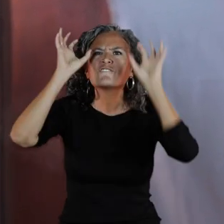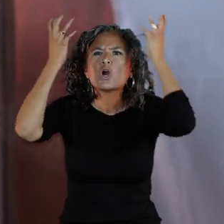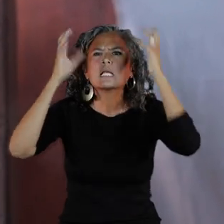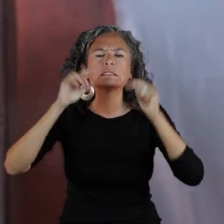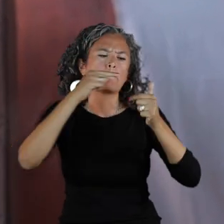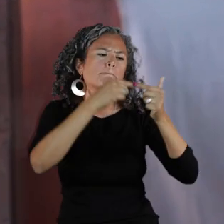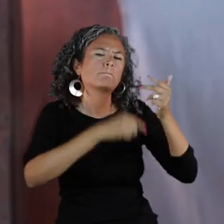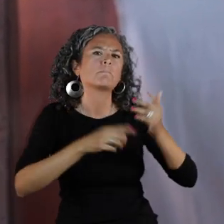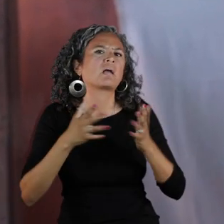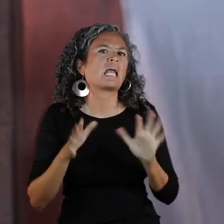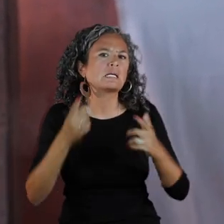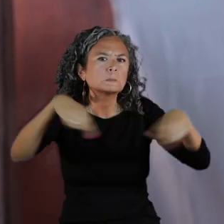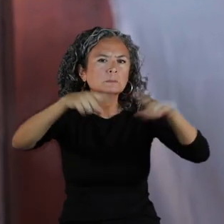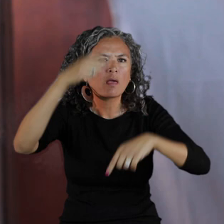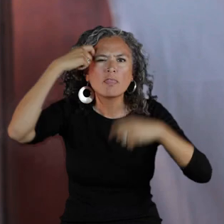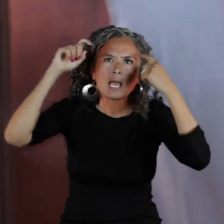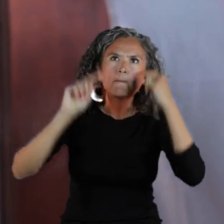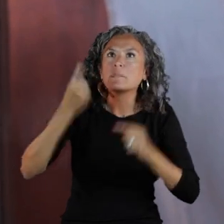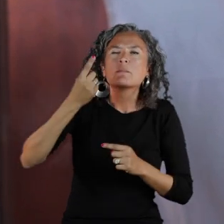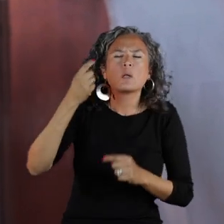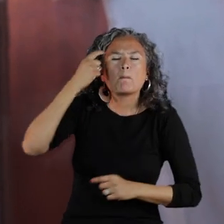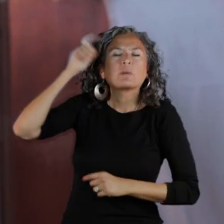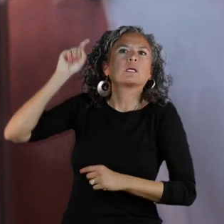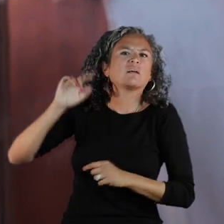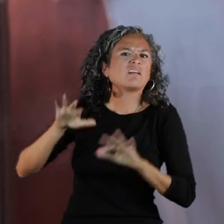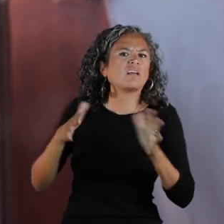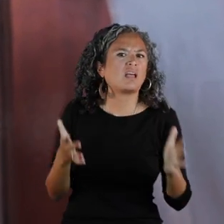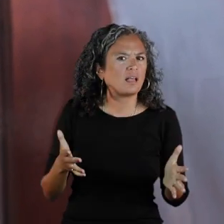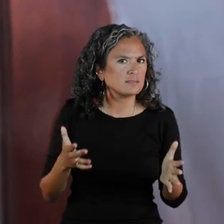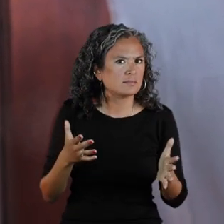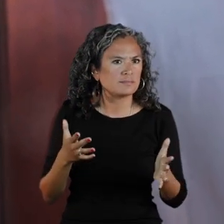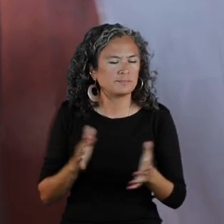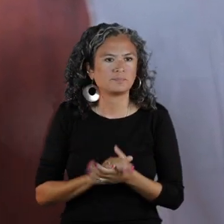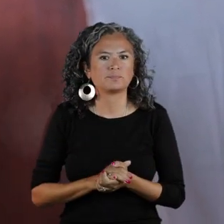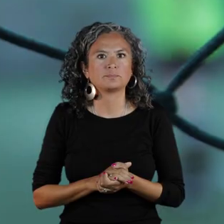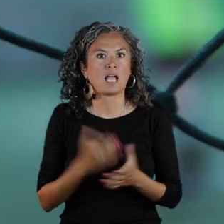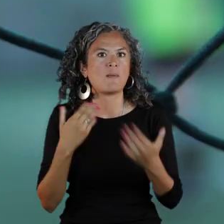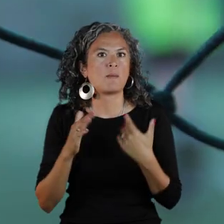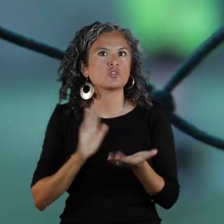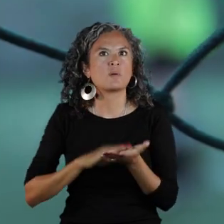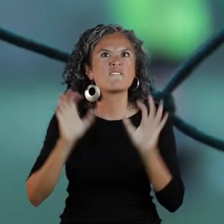para ustedes situaciones de violencia? ¿Que es lo primero que se les viene a la mente cuando hablamos de violencia?